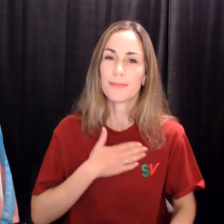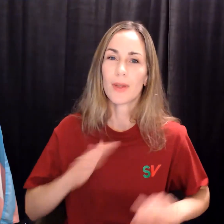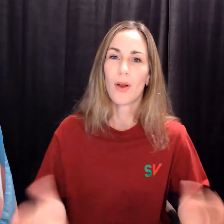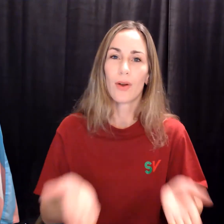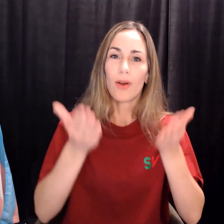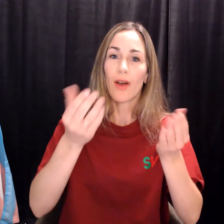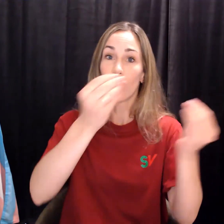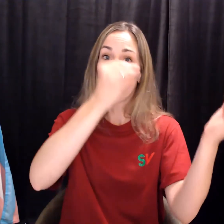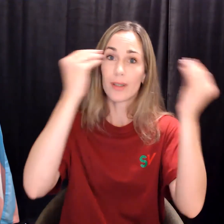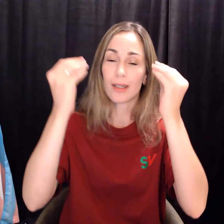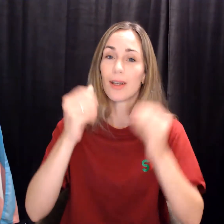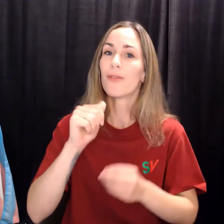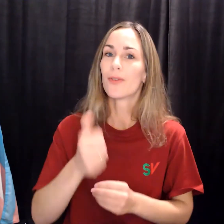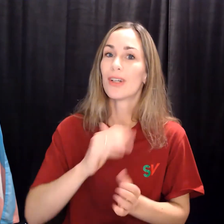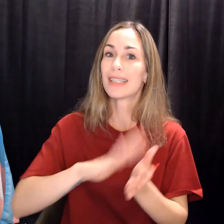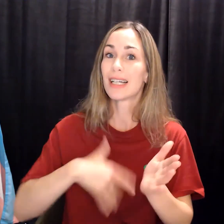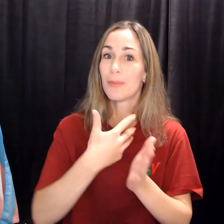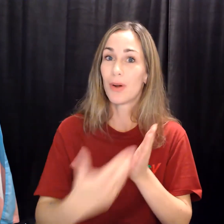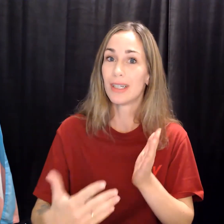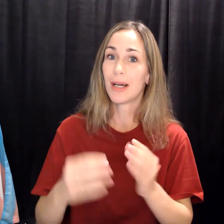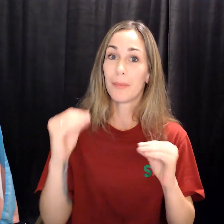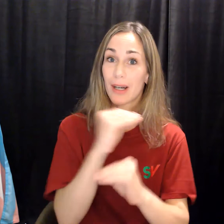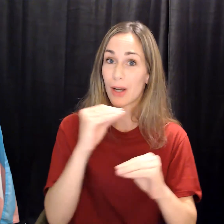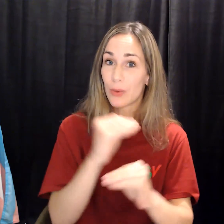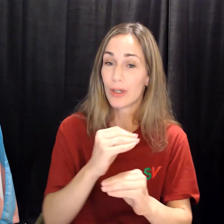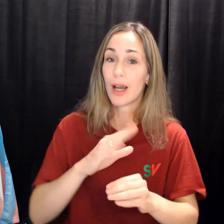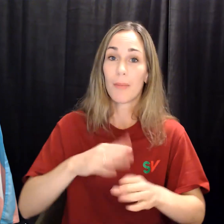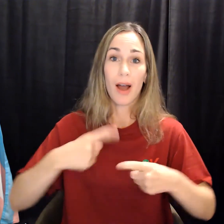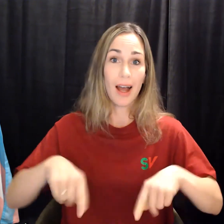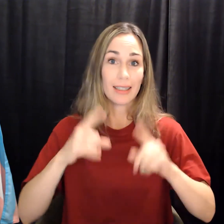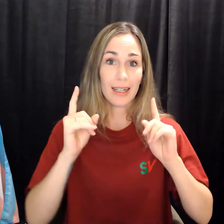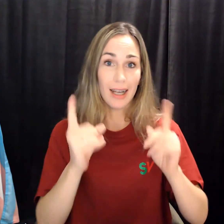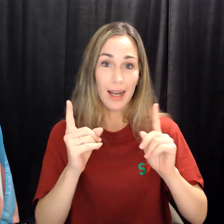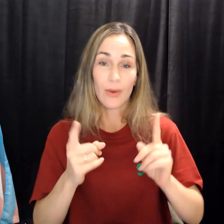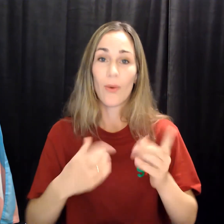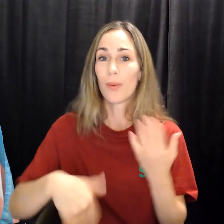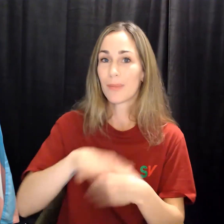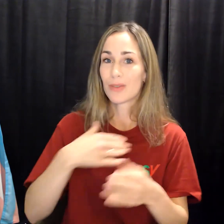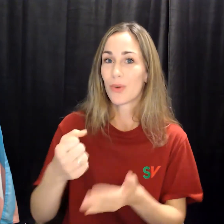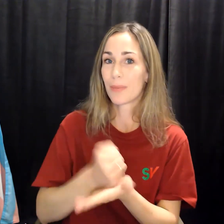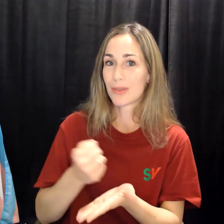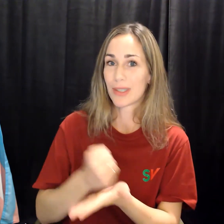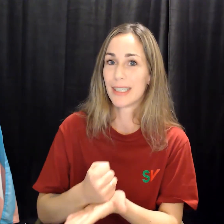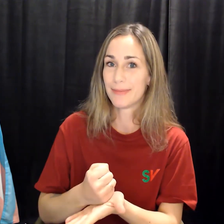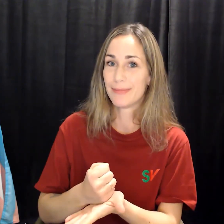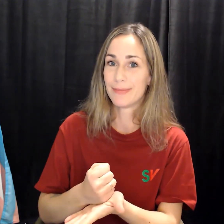Vi vil løfte utdanningene av tegnspråklige pedagoger, barnehagelærere og miljøpersonale.